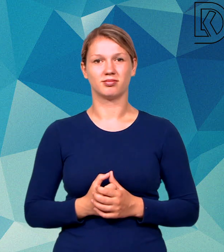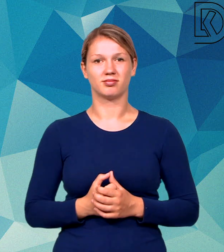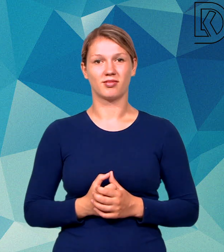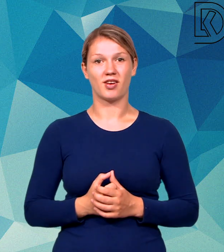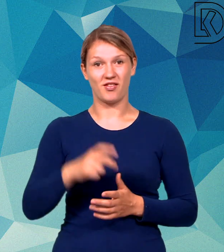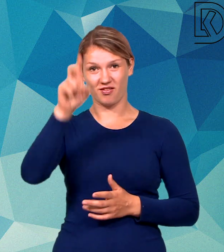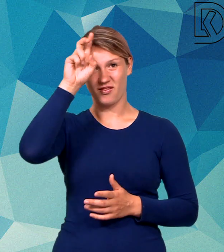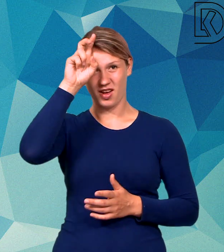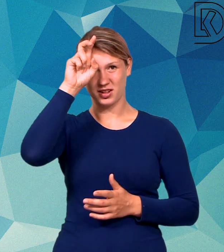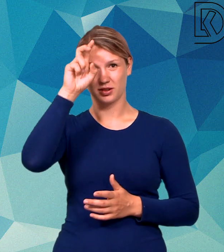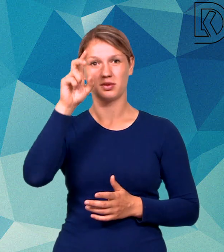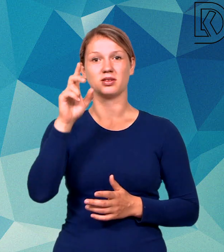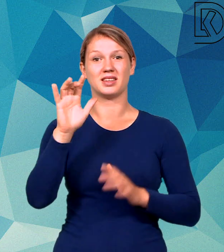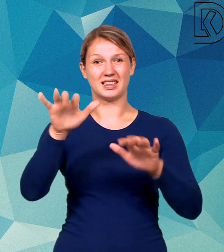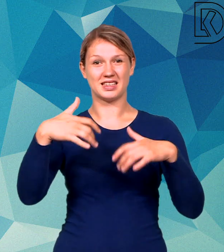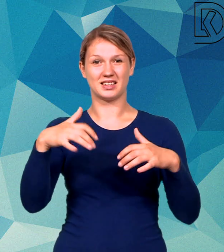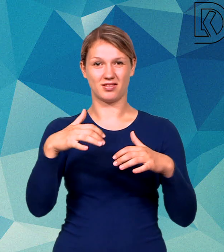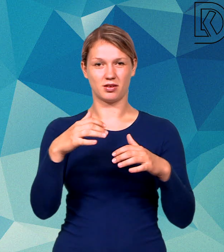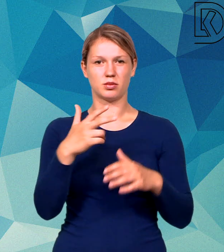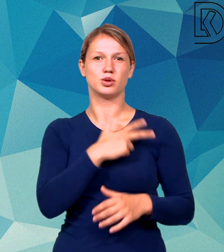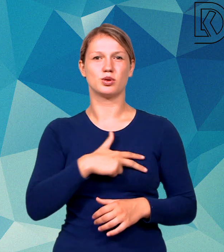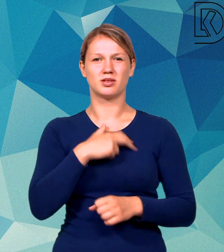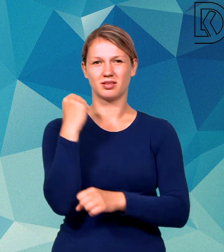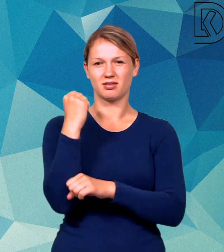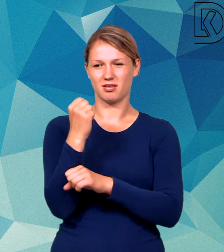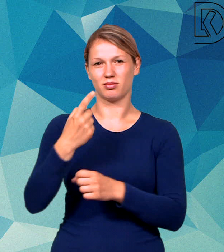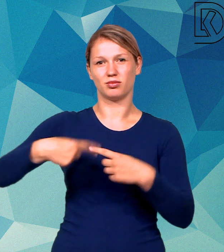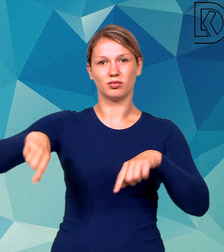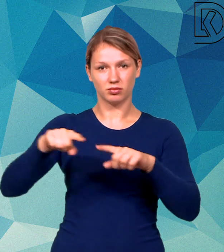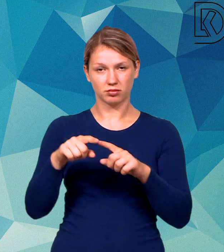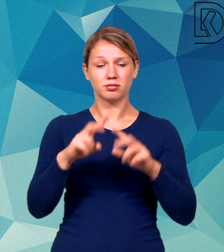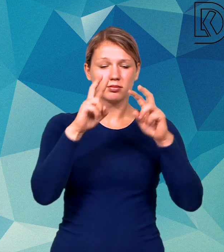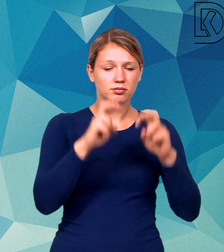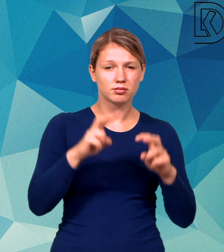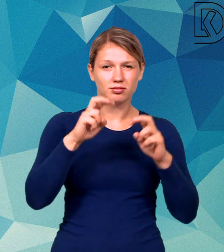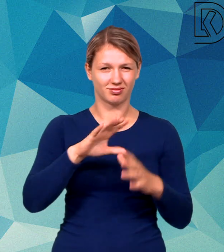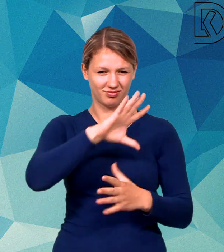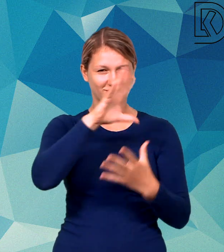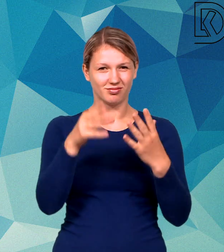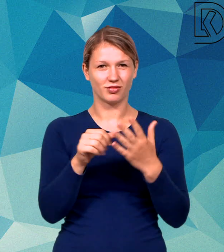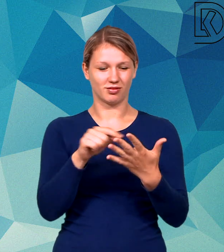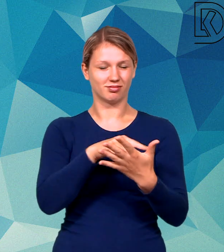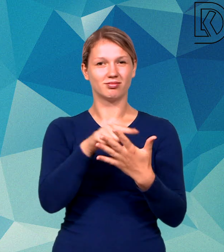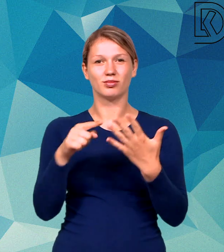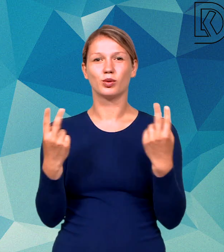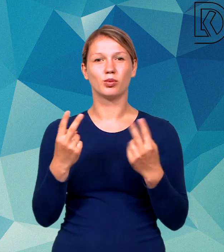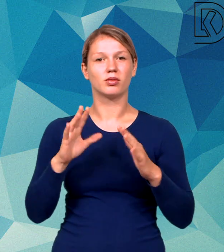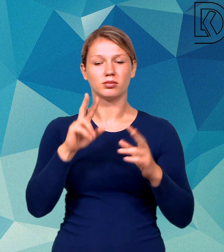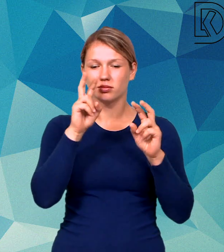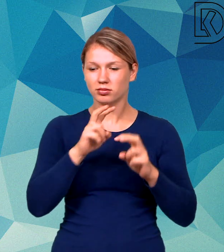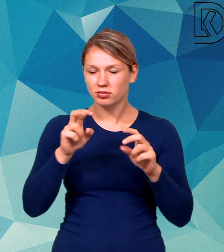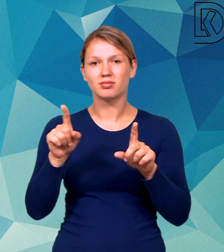Įsivaikinimo tarnybos socialiniai darbuotojai ištiria norinčiuosius įsivaikinti pagal šiuos punktus,